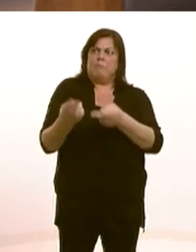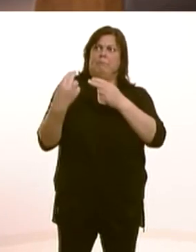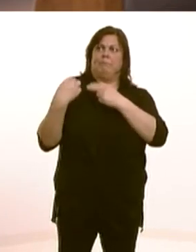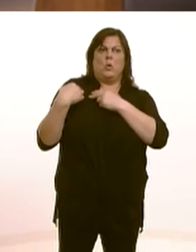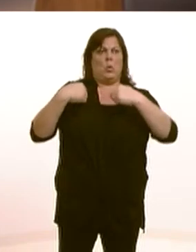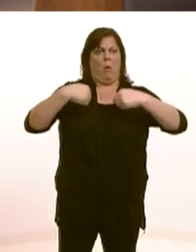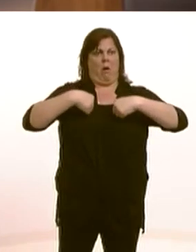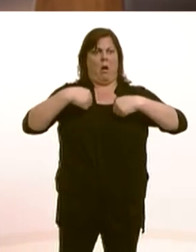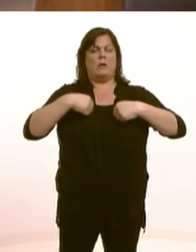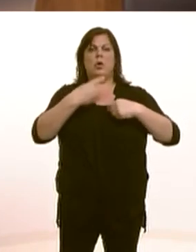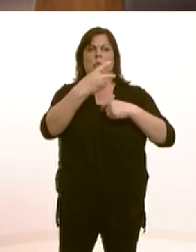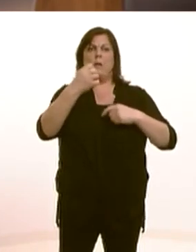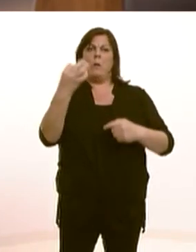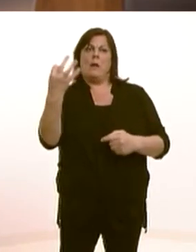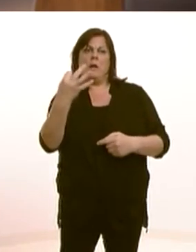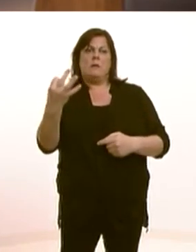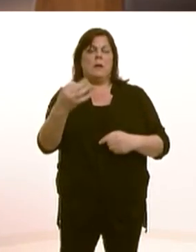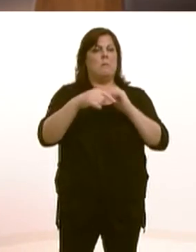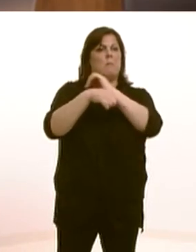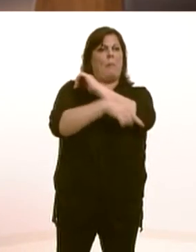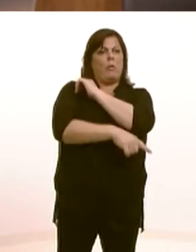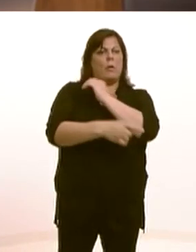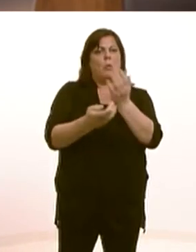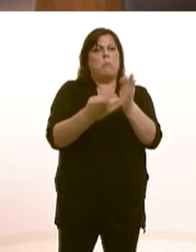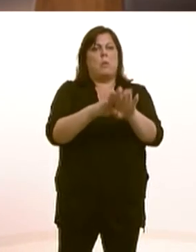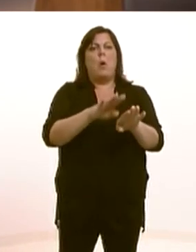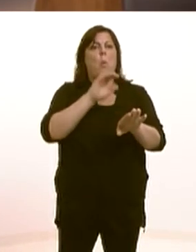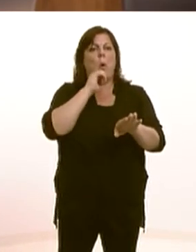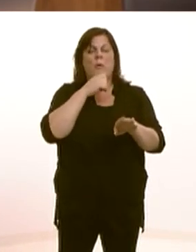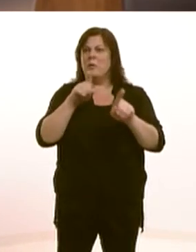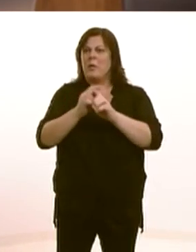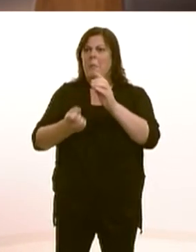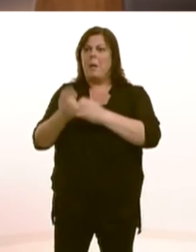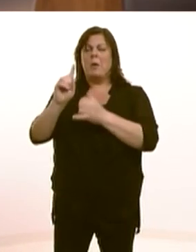Maeín gwybod beth ddigwyddodd gydag Arriva, wrth gwrs, yng Ngheredigion wrth iír gwasanaethau fynd.